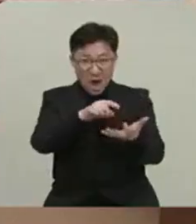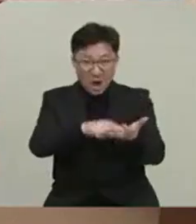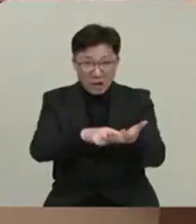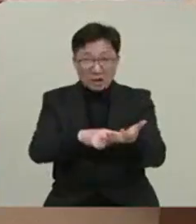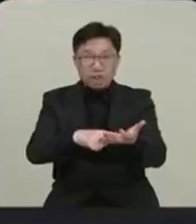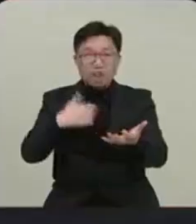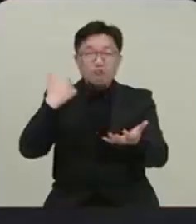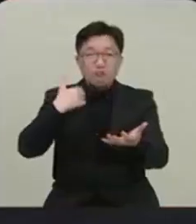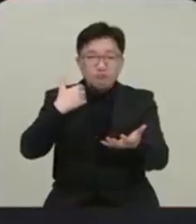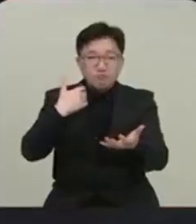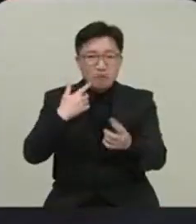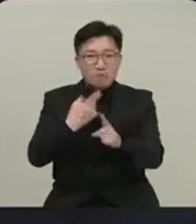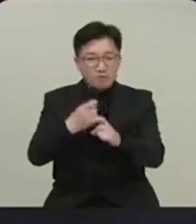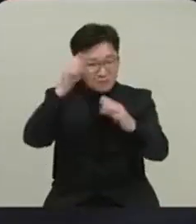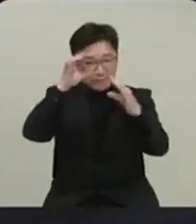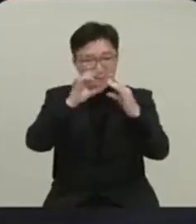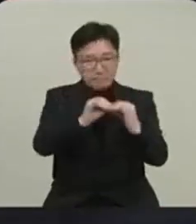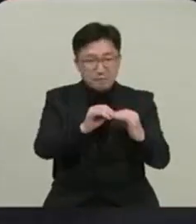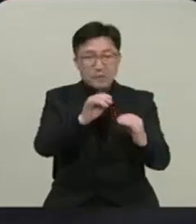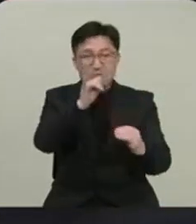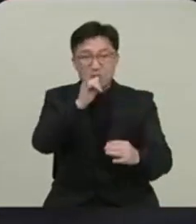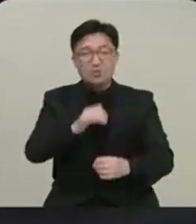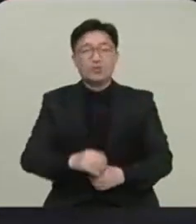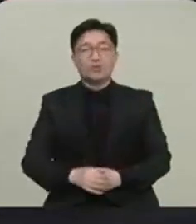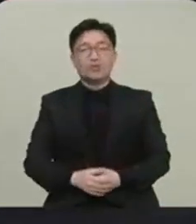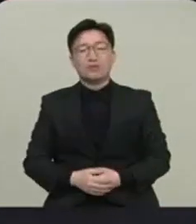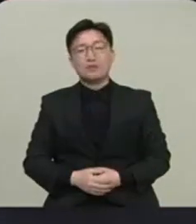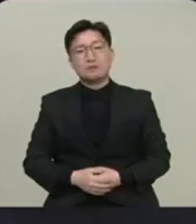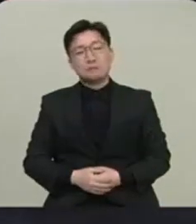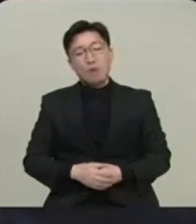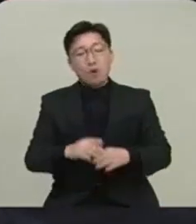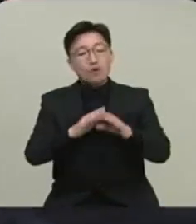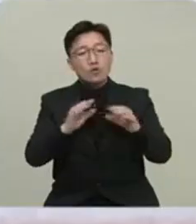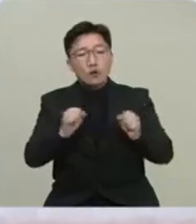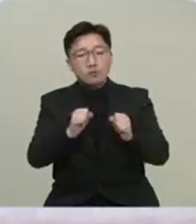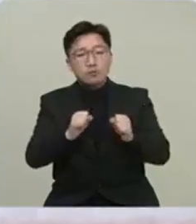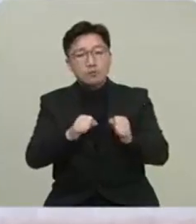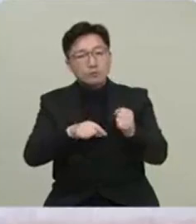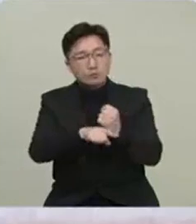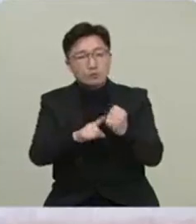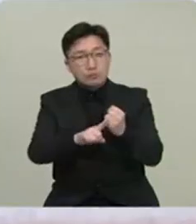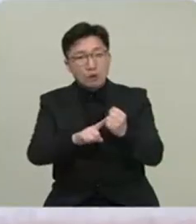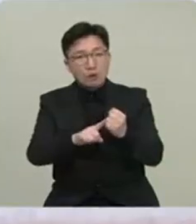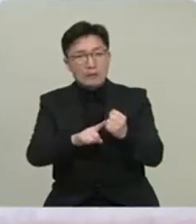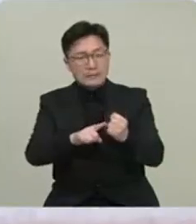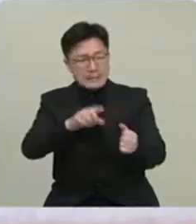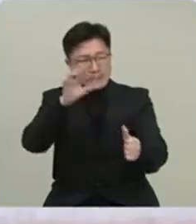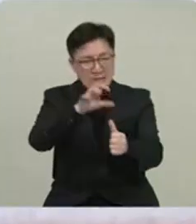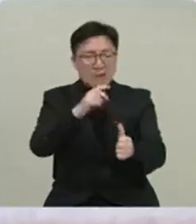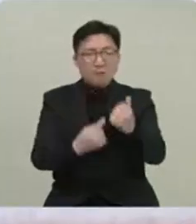성 폭거라는 데 서로 공감하는 만큼 전라북도에 대한 도정 질문은 질 책 대신 당부로 채워졌습니다.